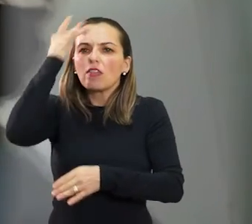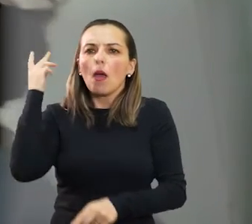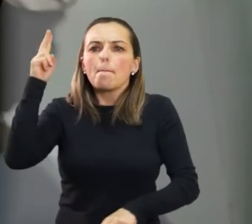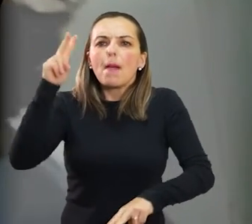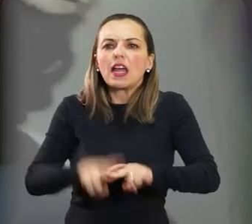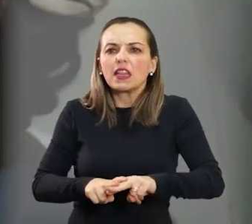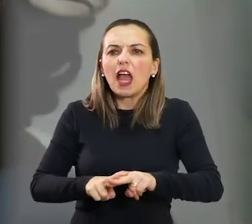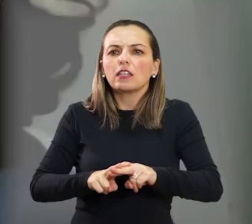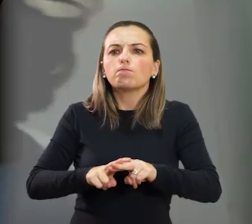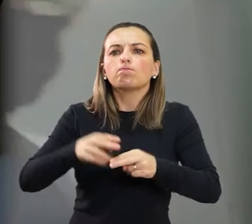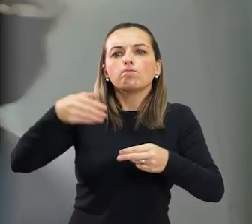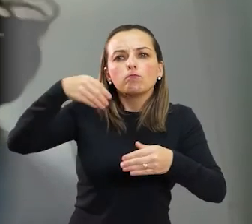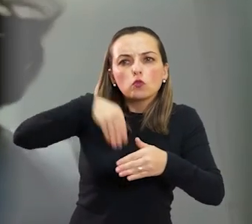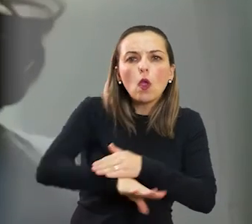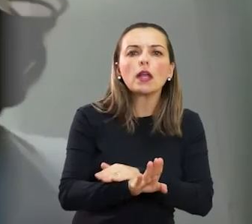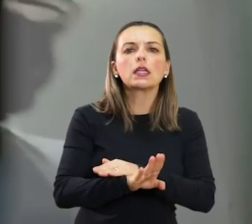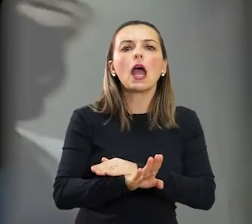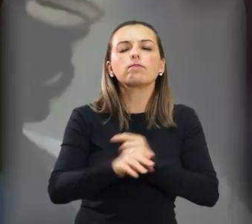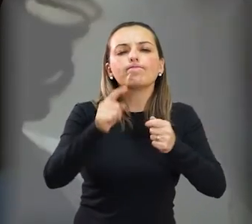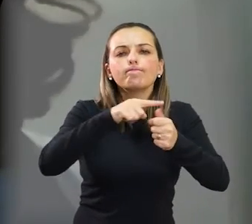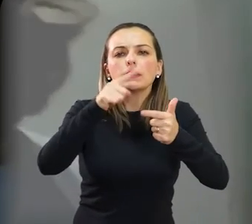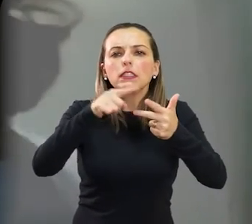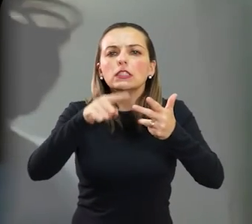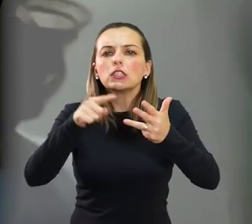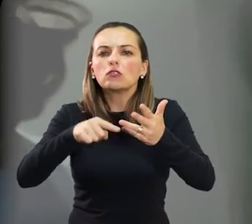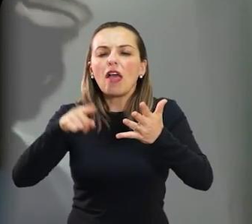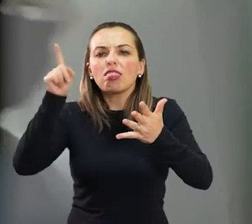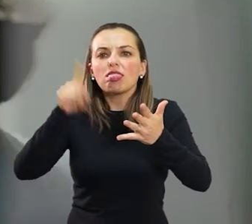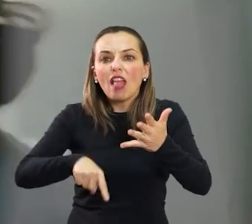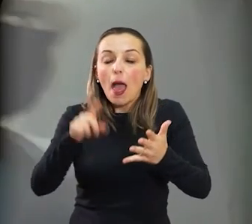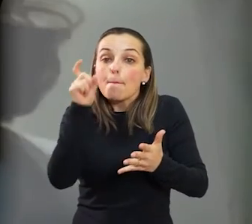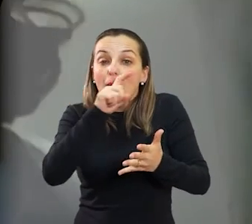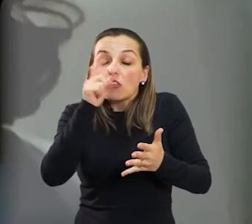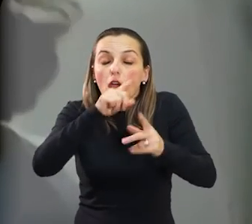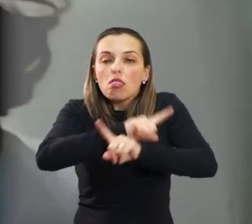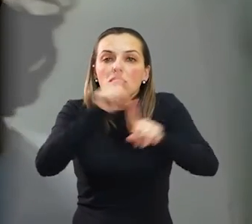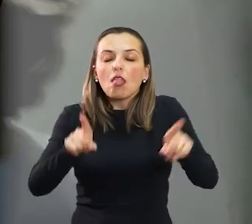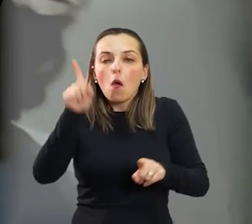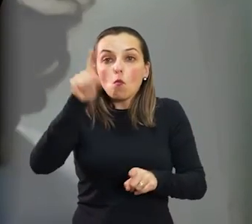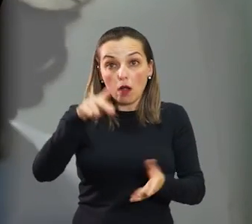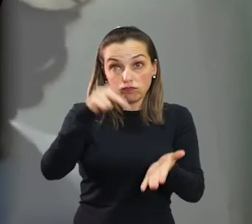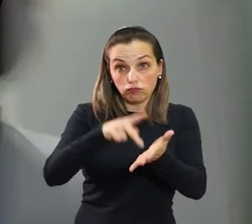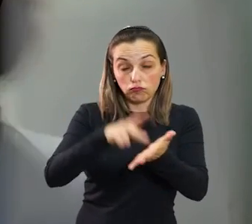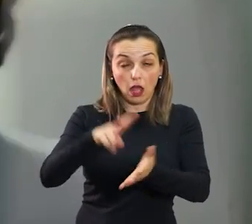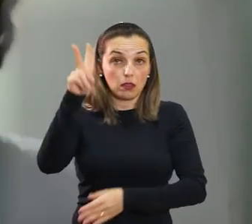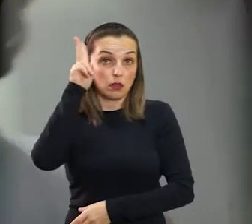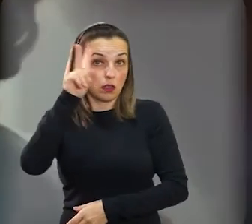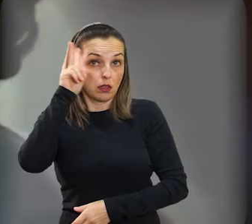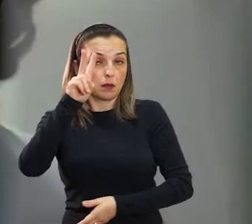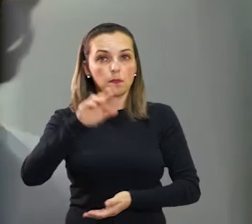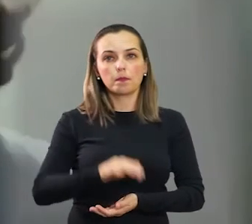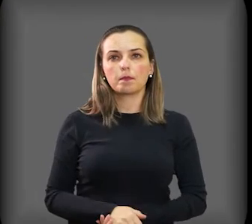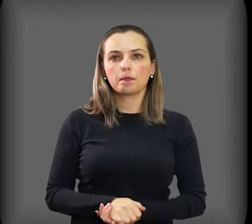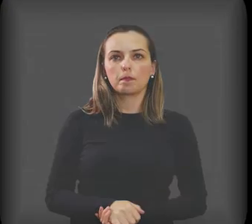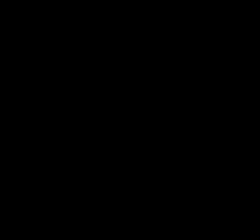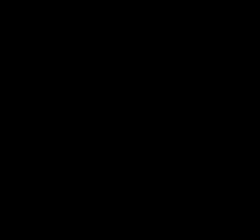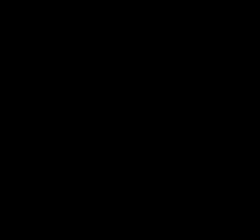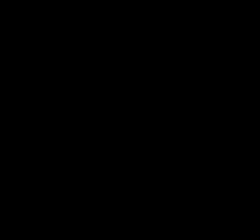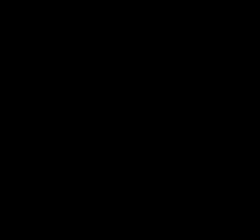universidades, exilaram pessoas e isso não é mentira, isso é história.